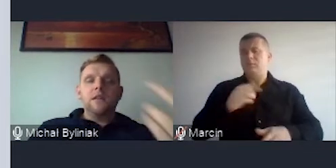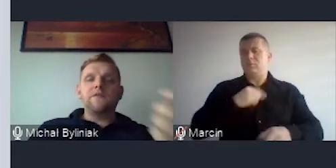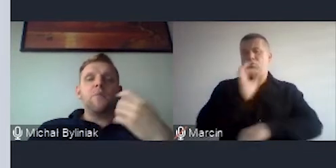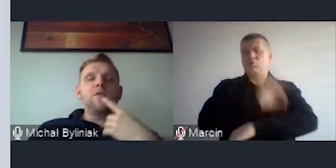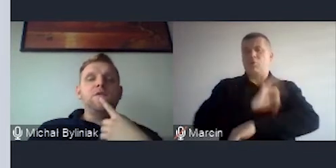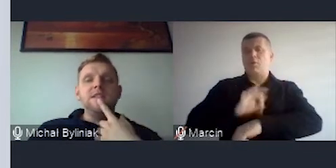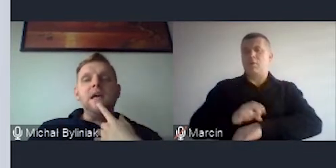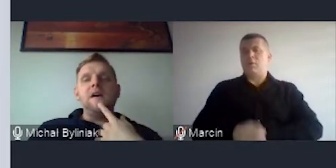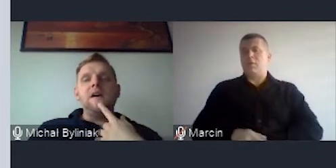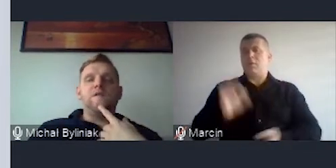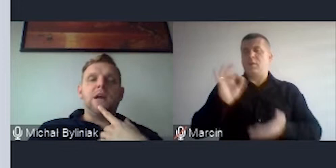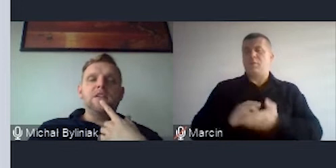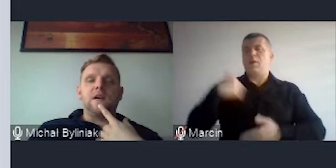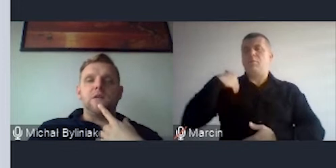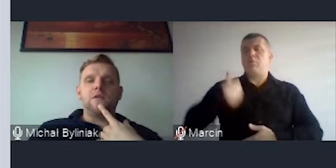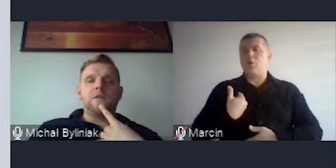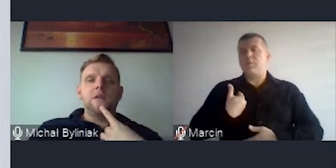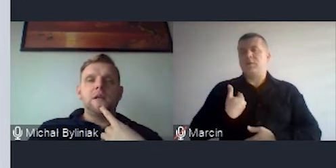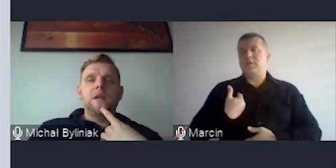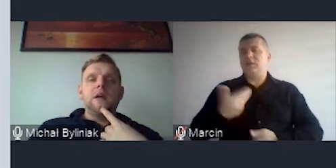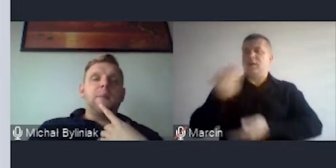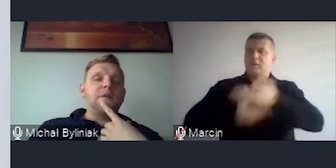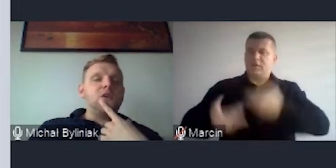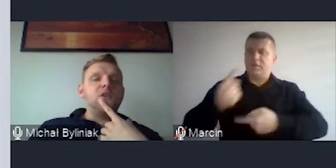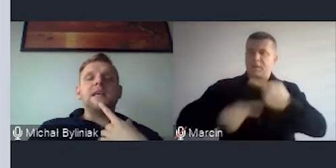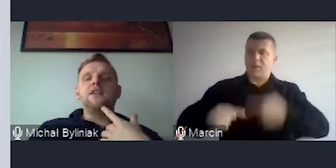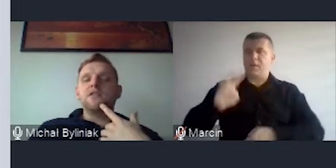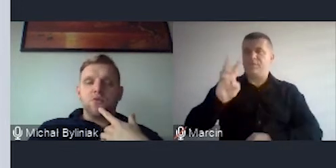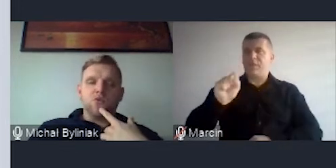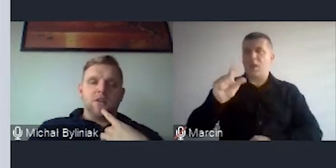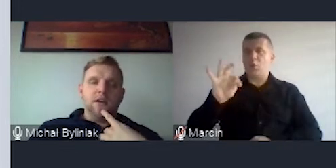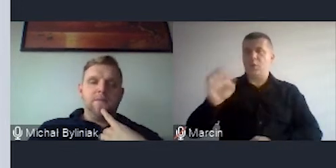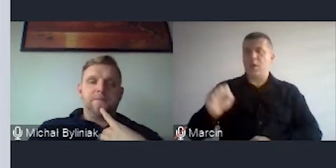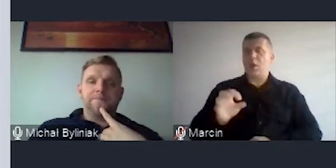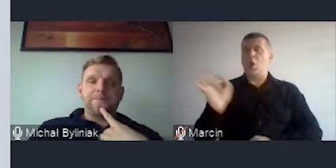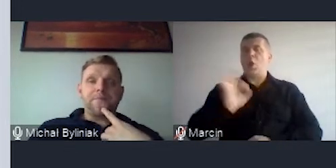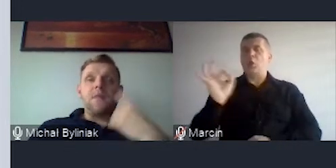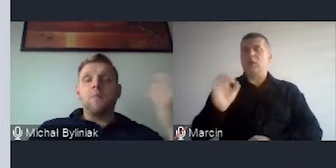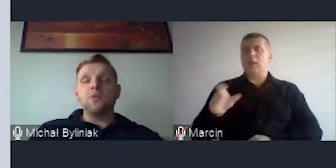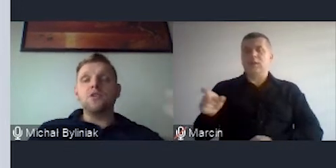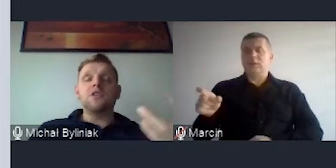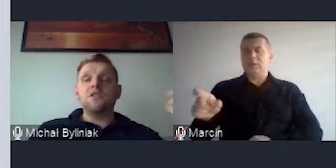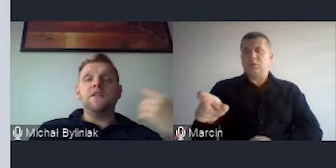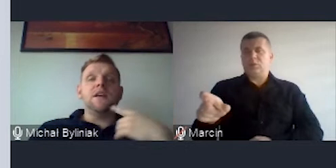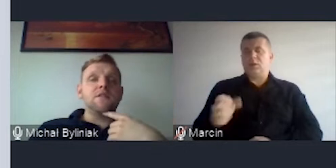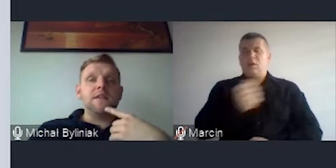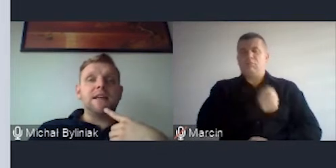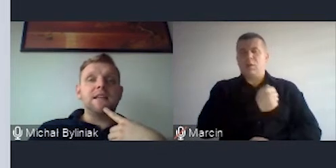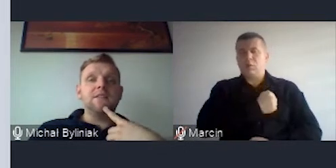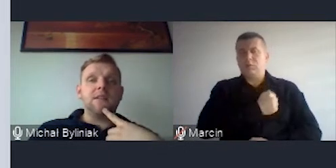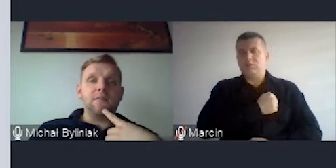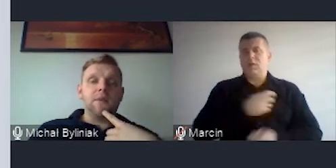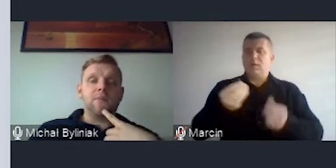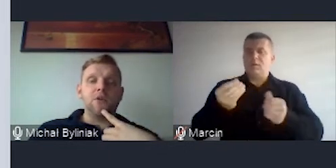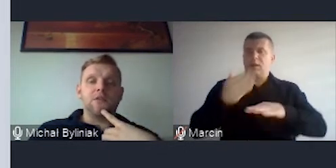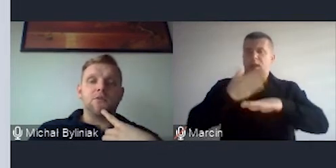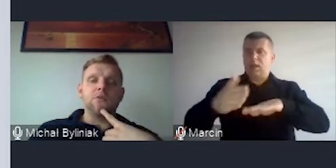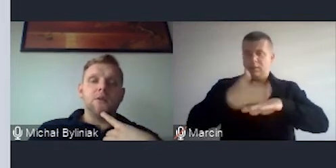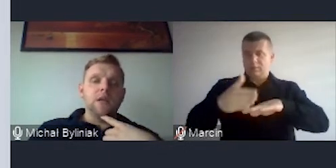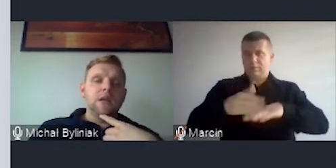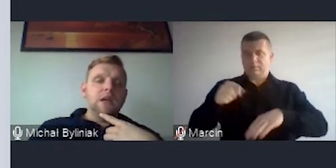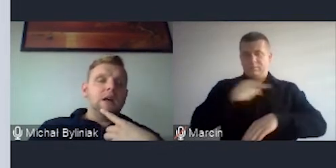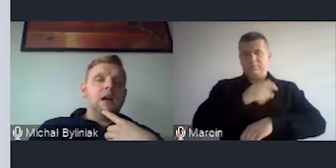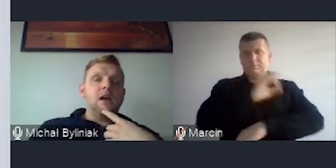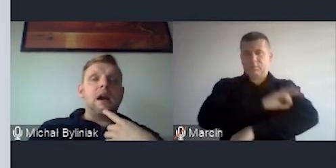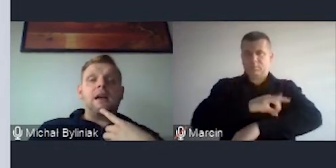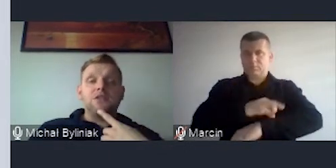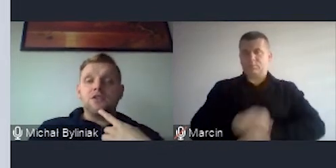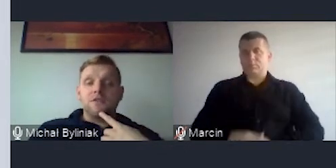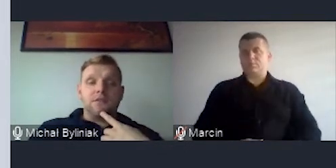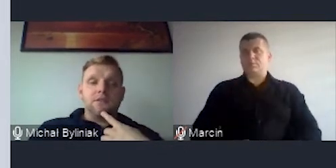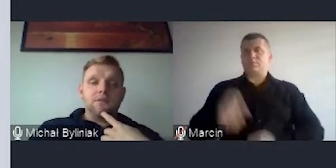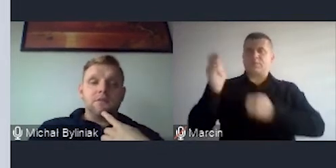Na pewno prowizje w wymianie walut, na pewno odsetki od zadłużenia, pożyczki czy finansowanie kredytem projektu, kary czy grzywny.